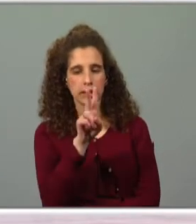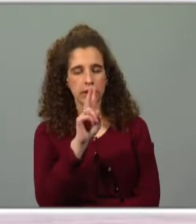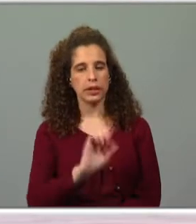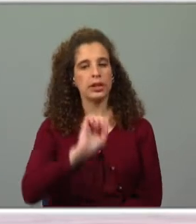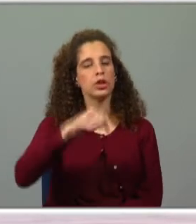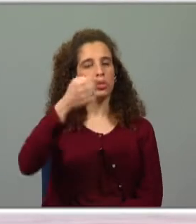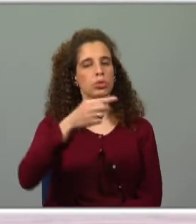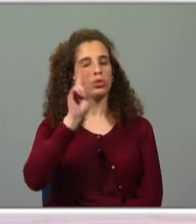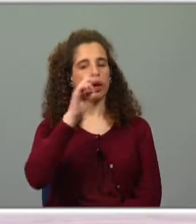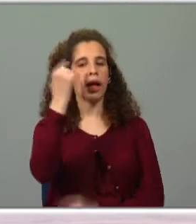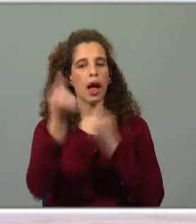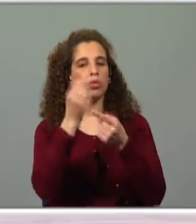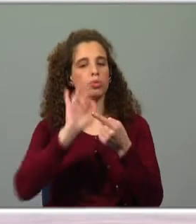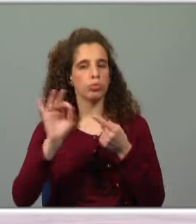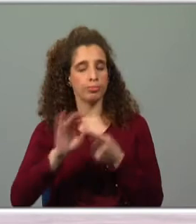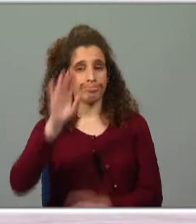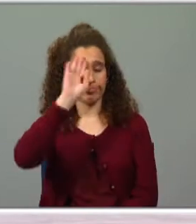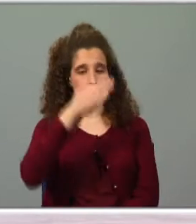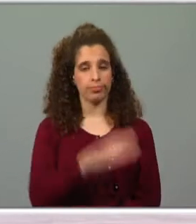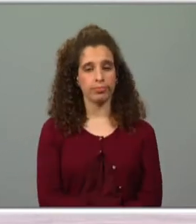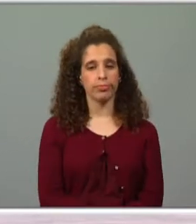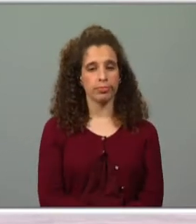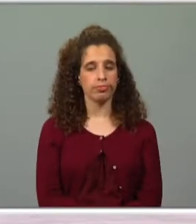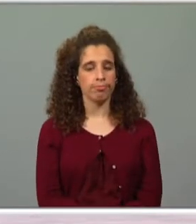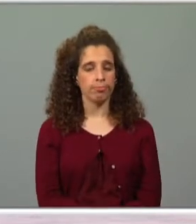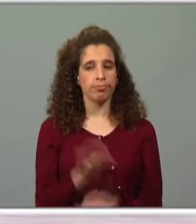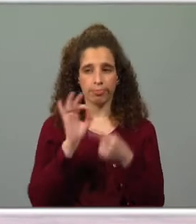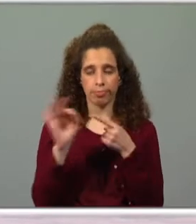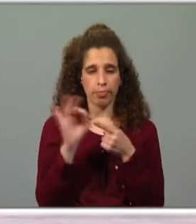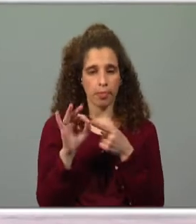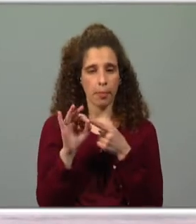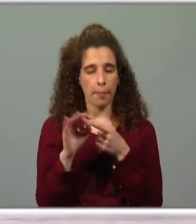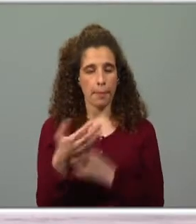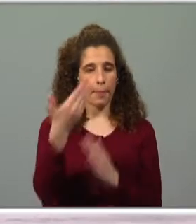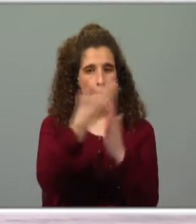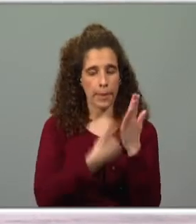tu vir aqui alguns elementos já sabem a elementos que vão estar num plano mais 你來這裡有些元素已經知道了將更多的元素